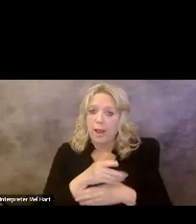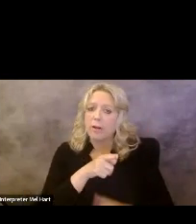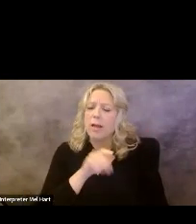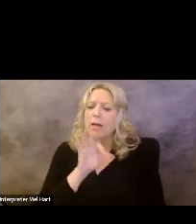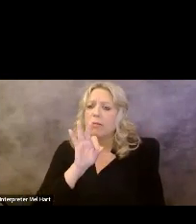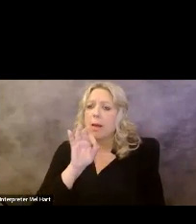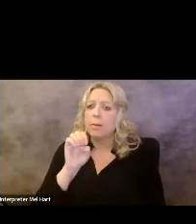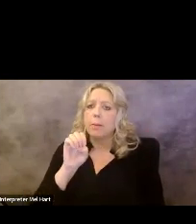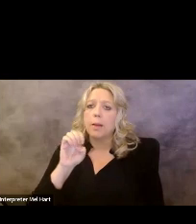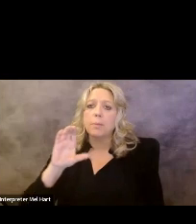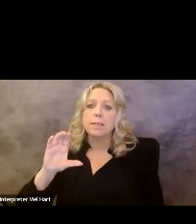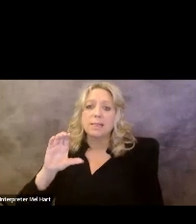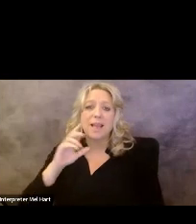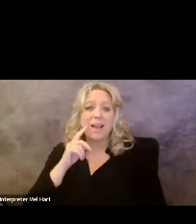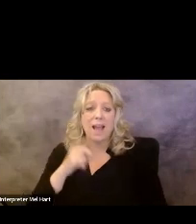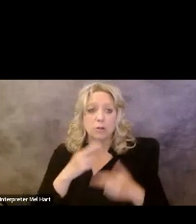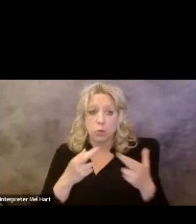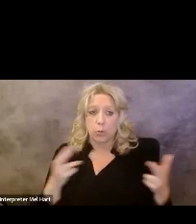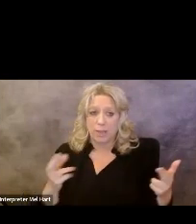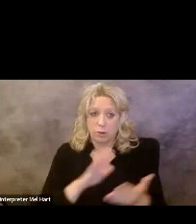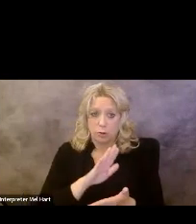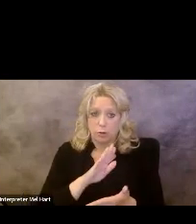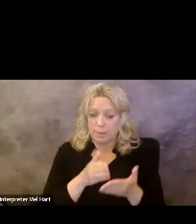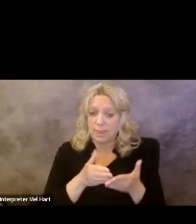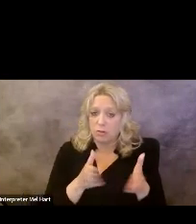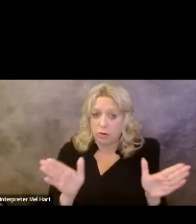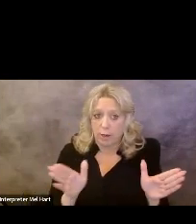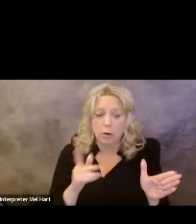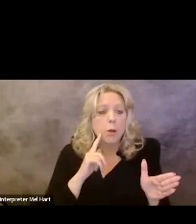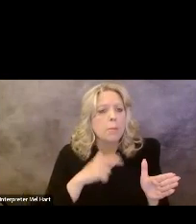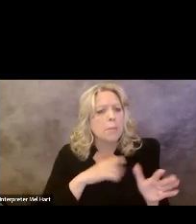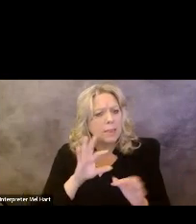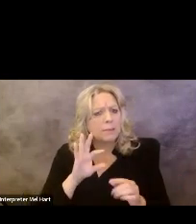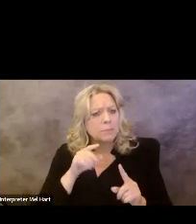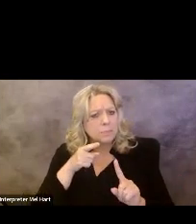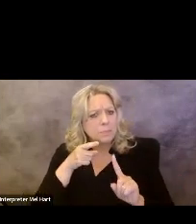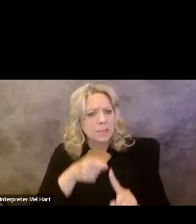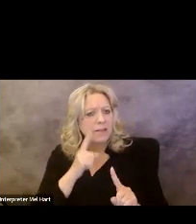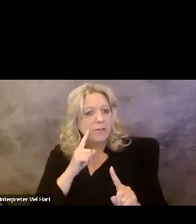general, pero específico para nuestro tema de hoy relacionado con la comprensión de las garantías procesales y